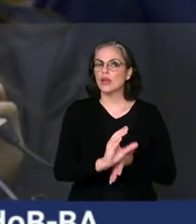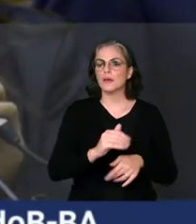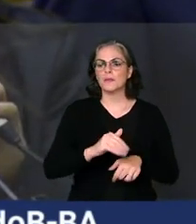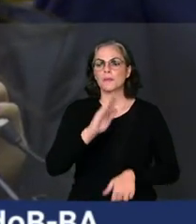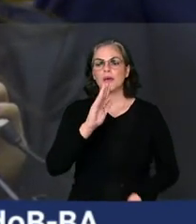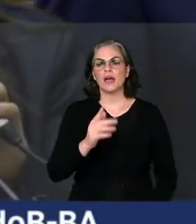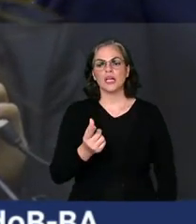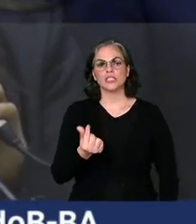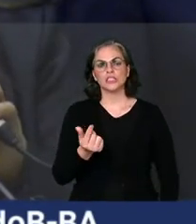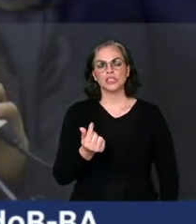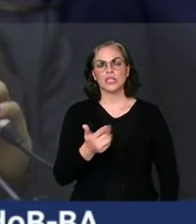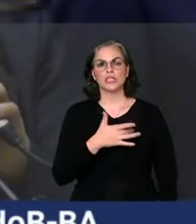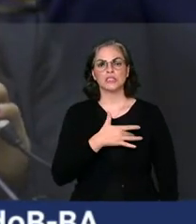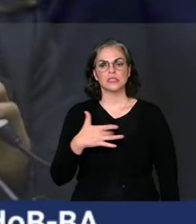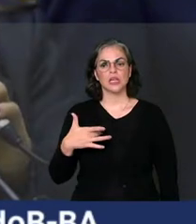DE, GARANTINDO A PROTEÇÃO